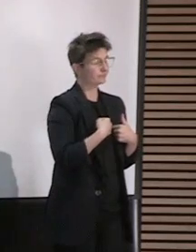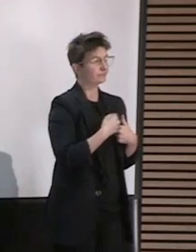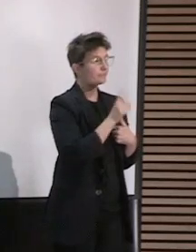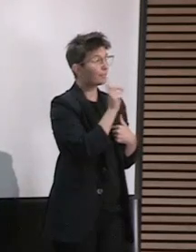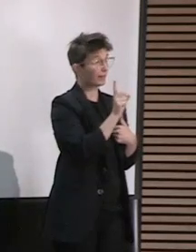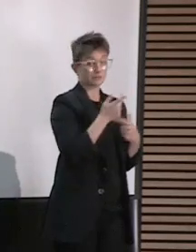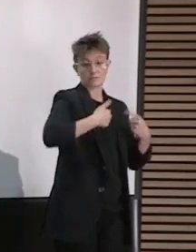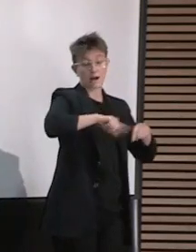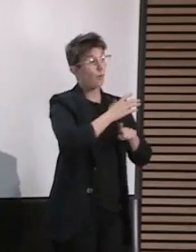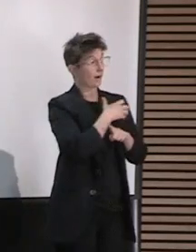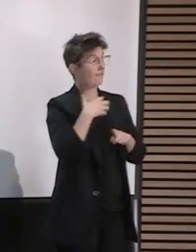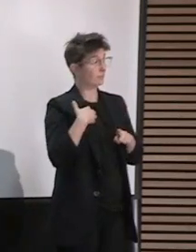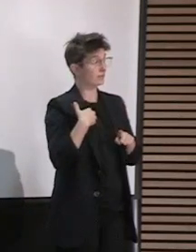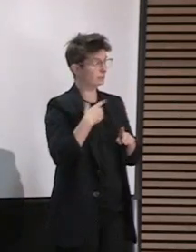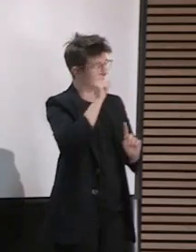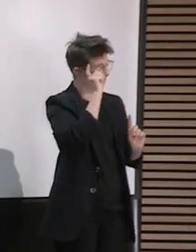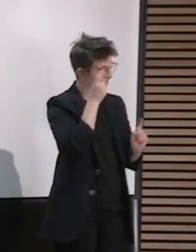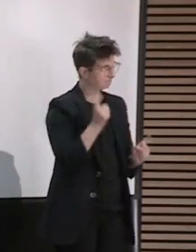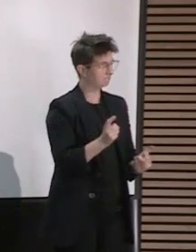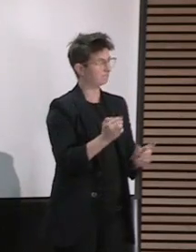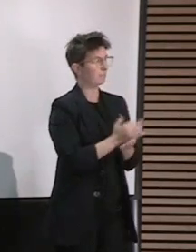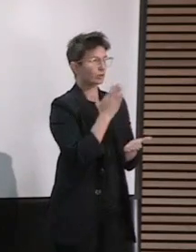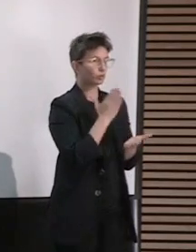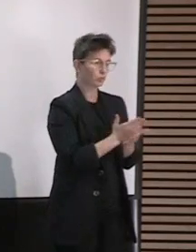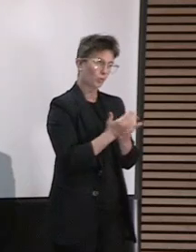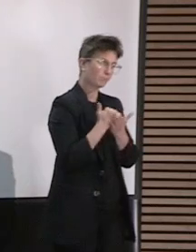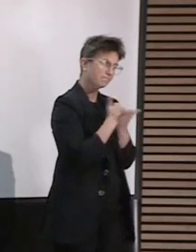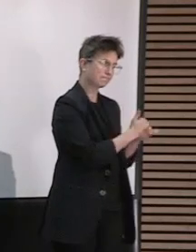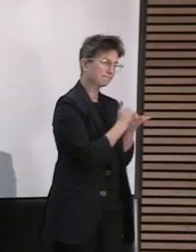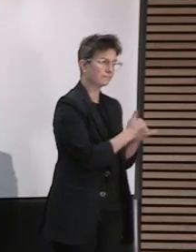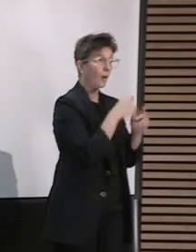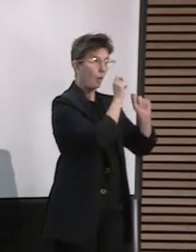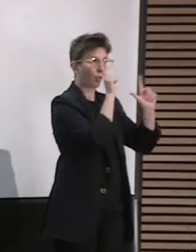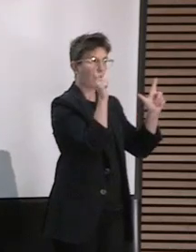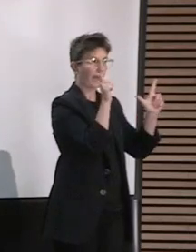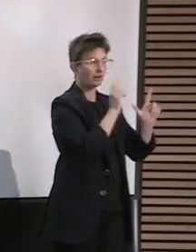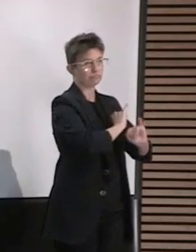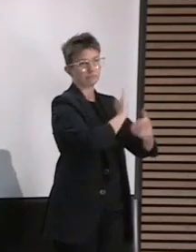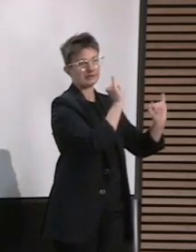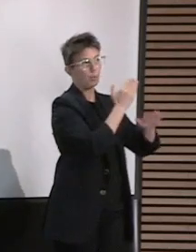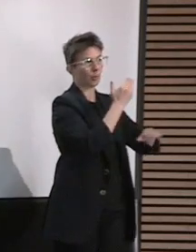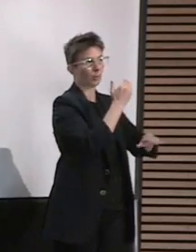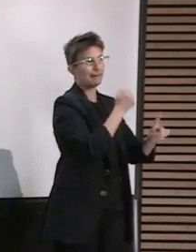haumarutanga kua whakahohehia.